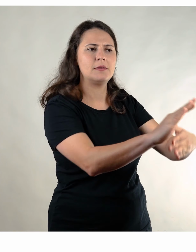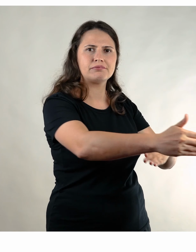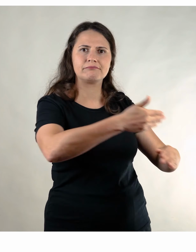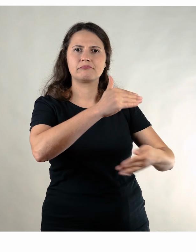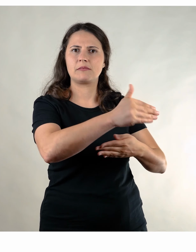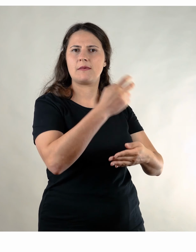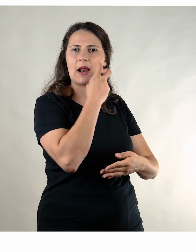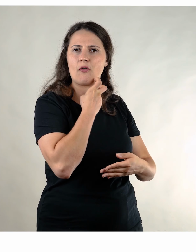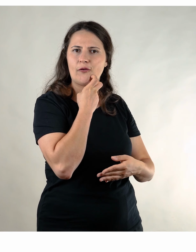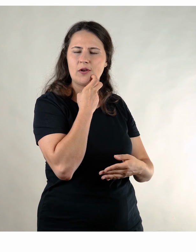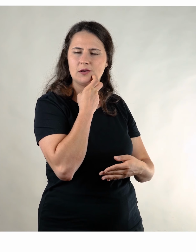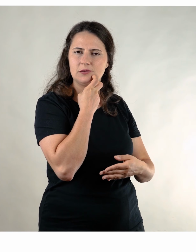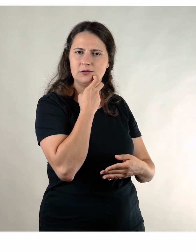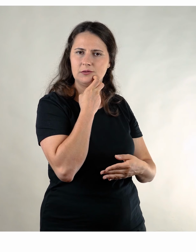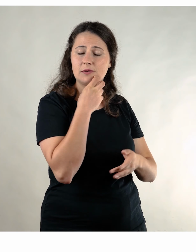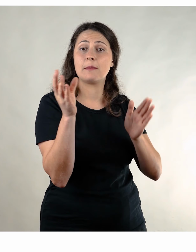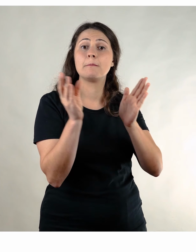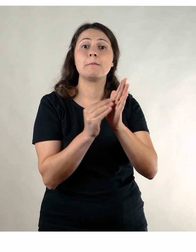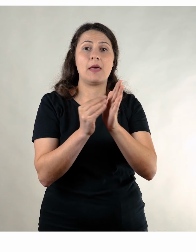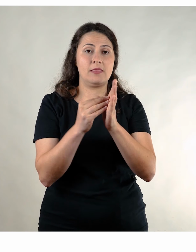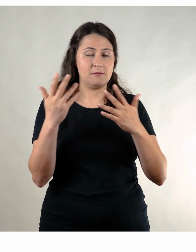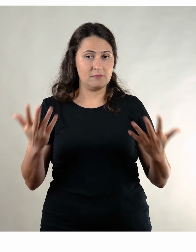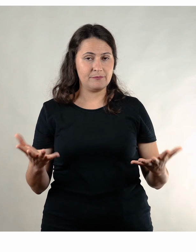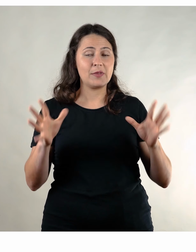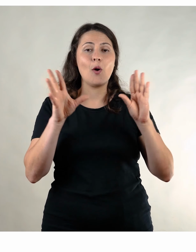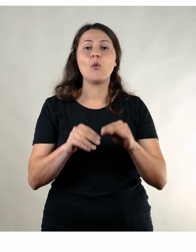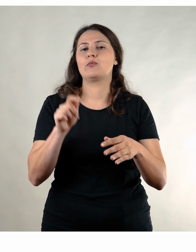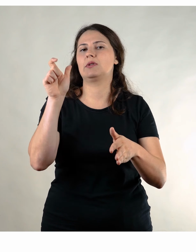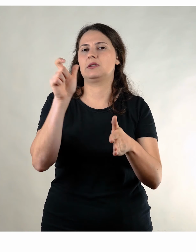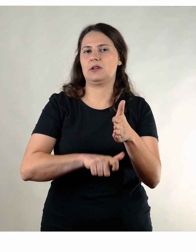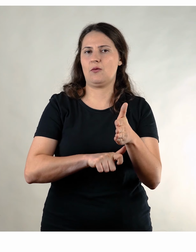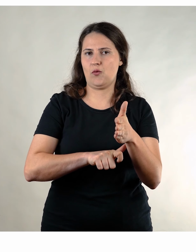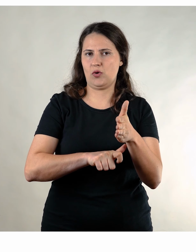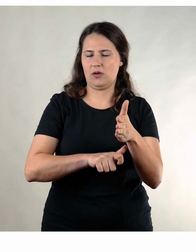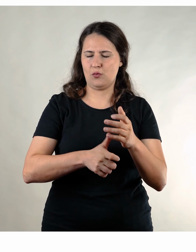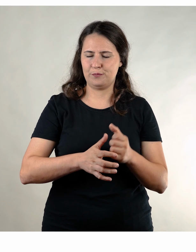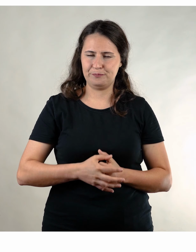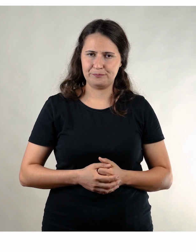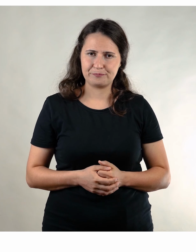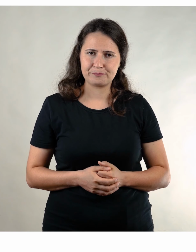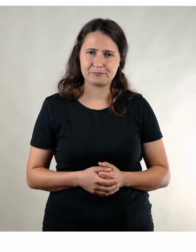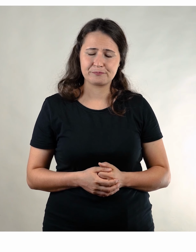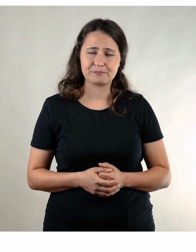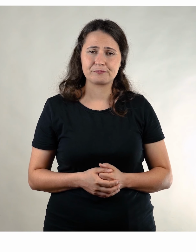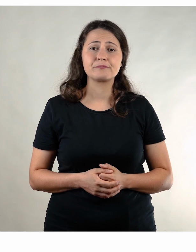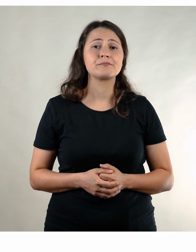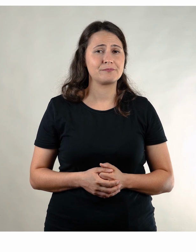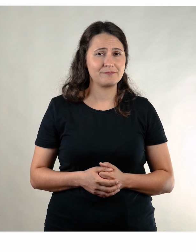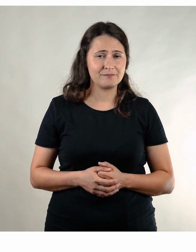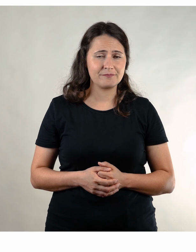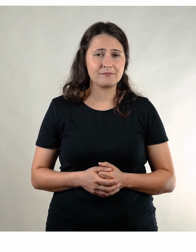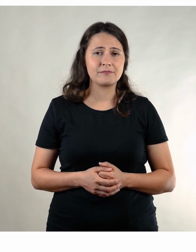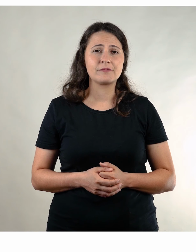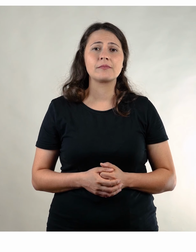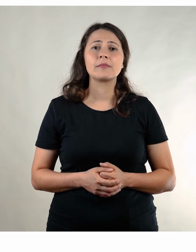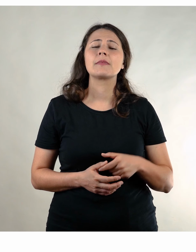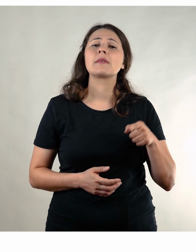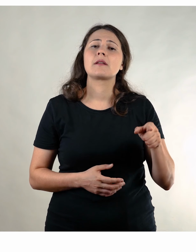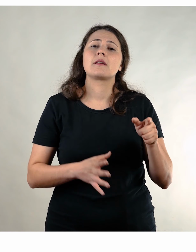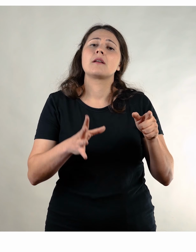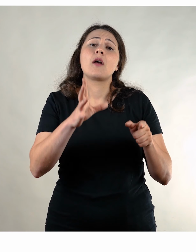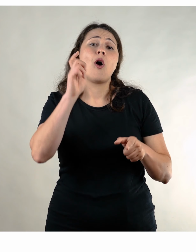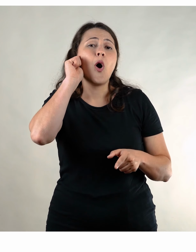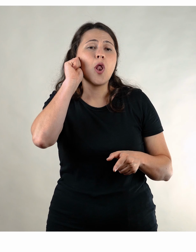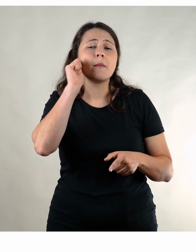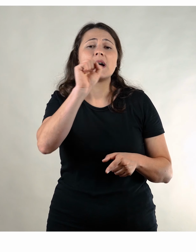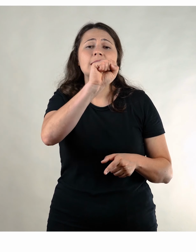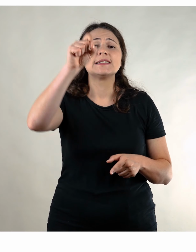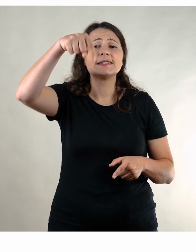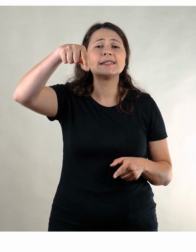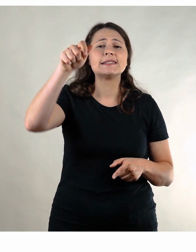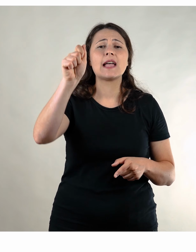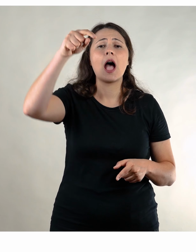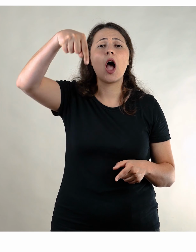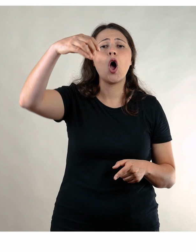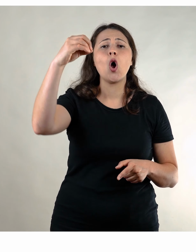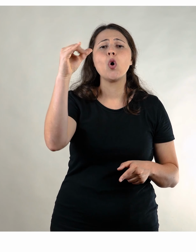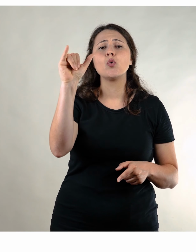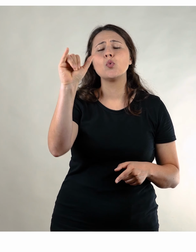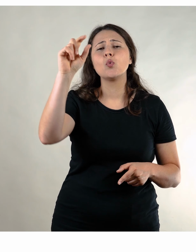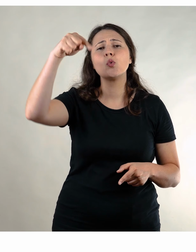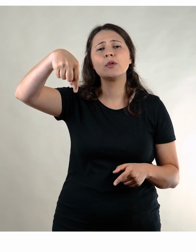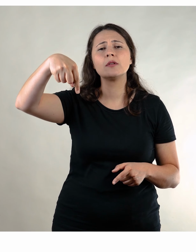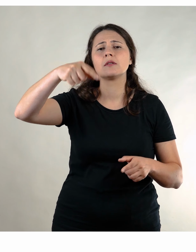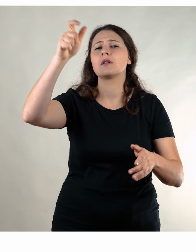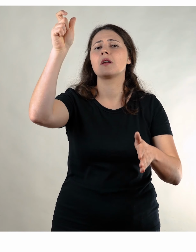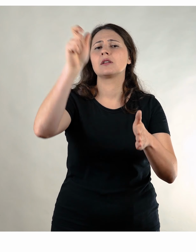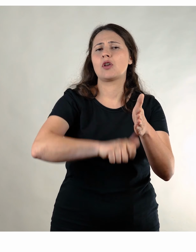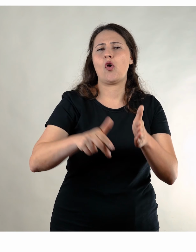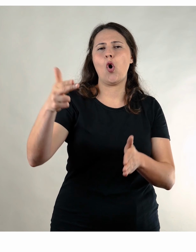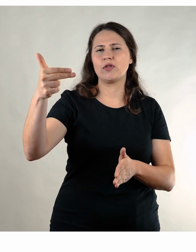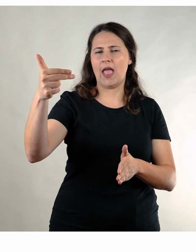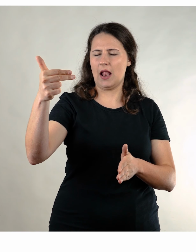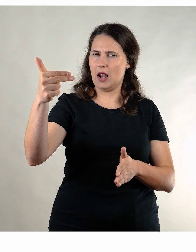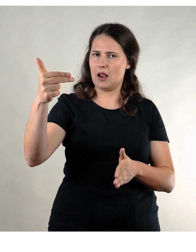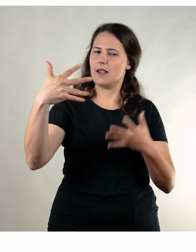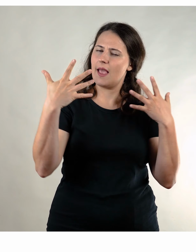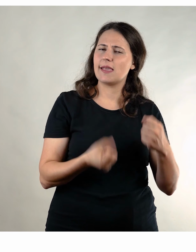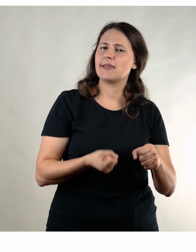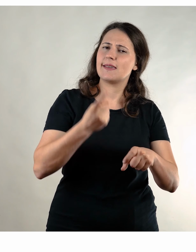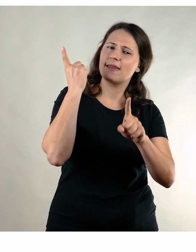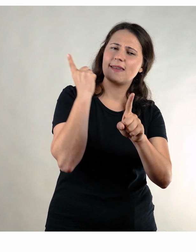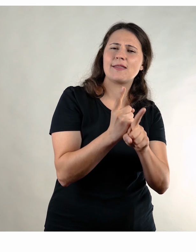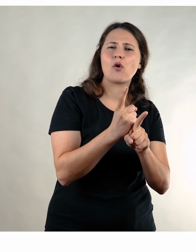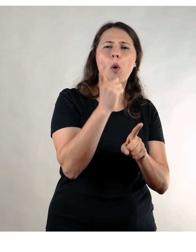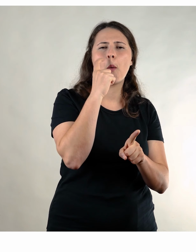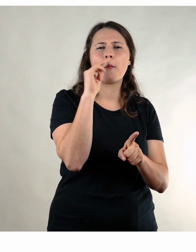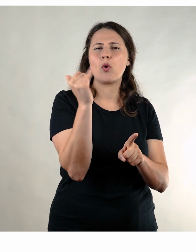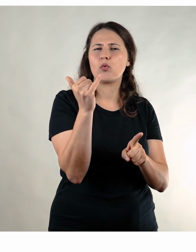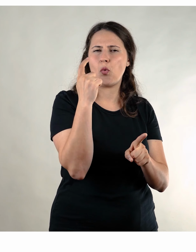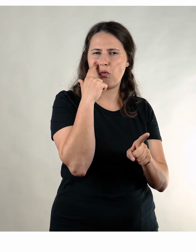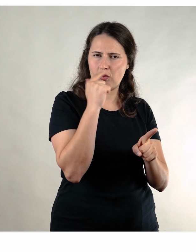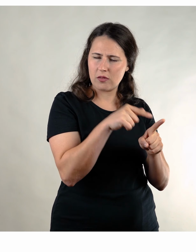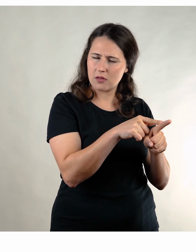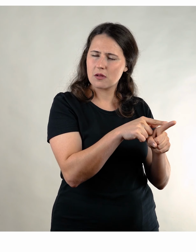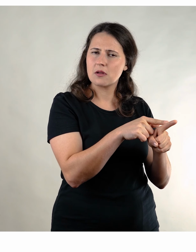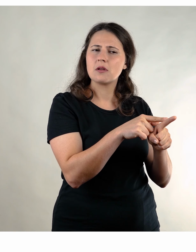Για παράδειγμα, στον ξενοδοχειακό κλάδο, τα Σταργουντ Χοτελς χρησιμοποιούν τεχνολογία μετάδοσης πληροφοριών σε κοντινή απόσταση,